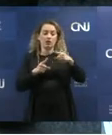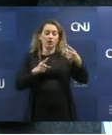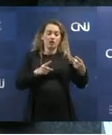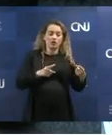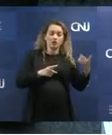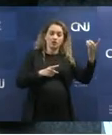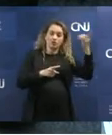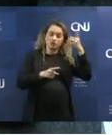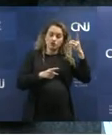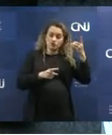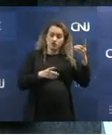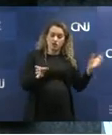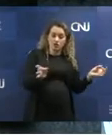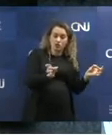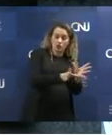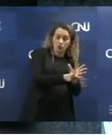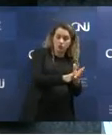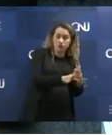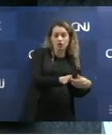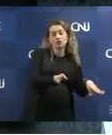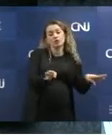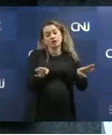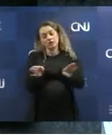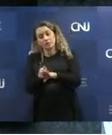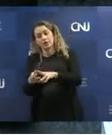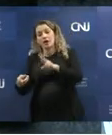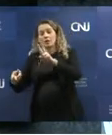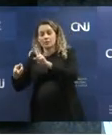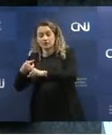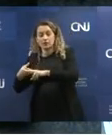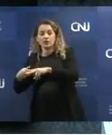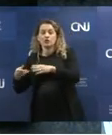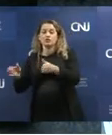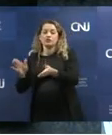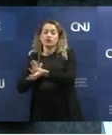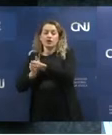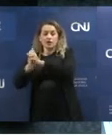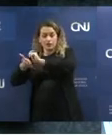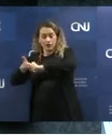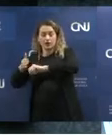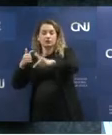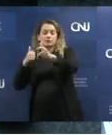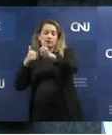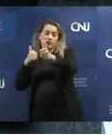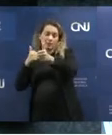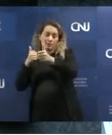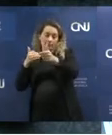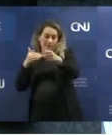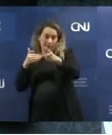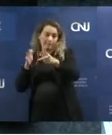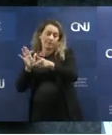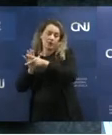e a data na qual a prisão preventiva foi revogada pela própria magistrada. 26 de abril de 2019.